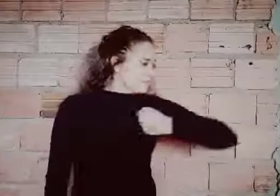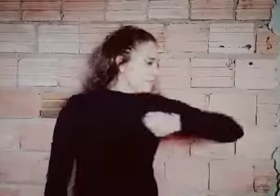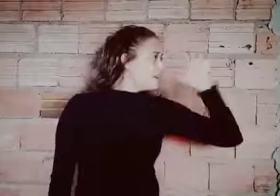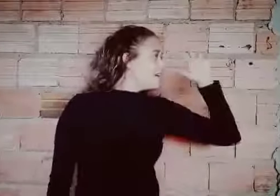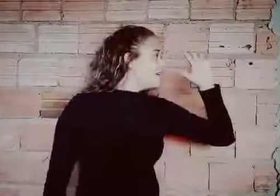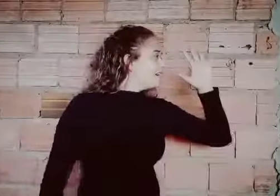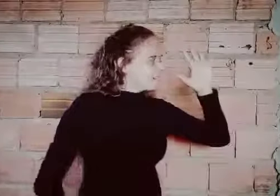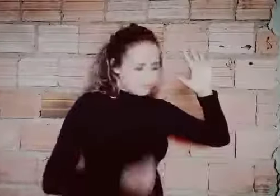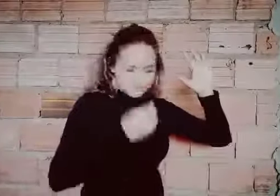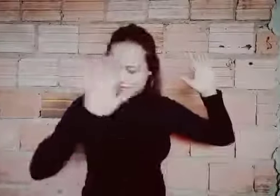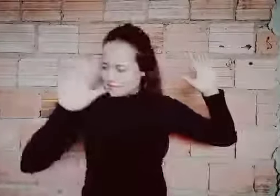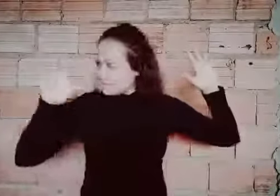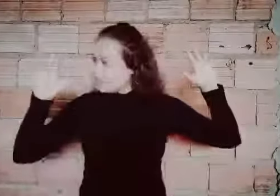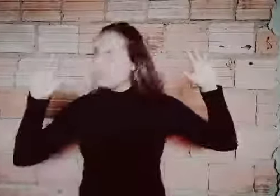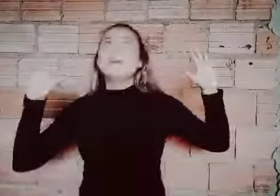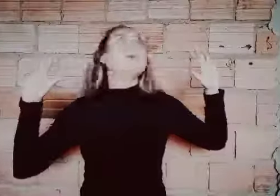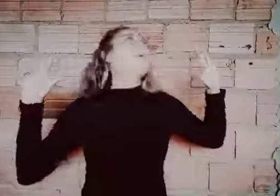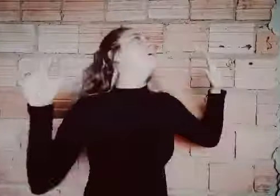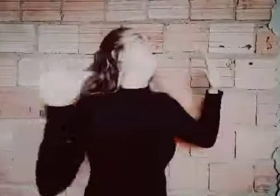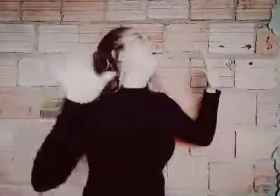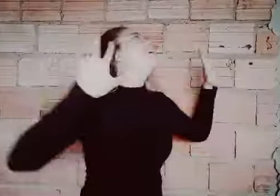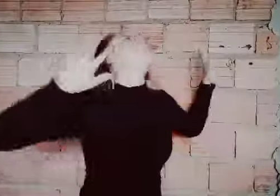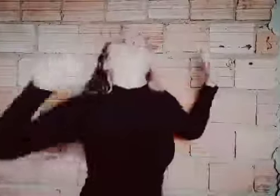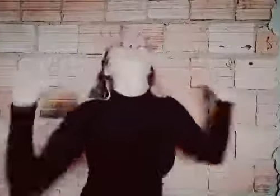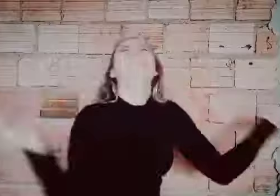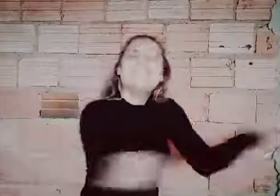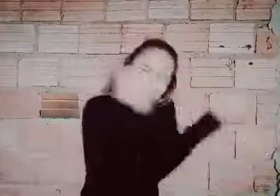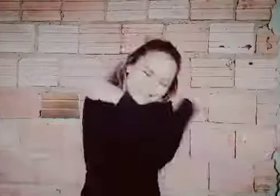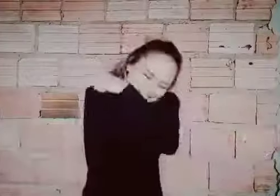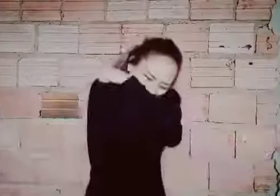De braços abertos estou